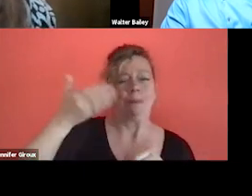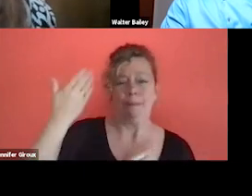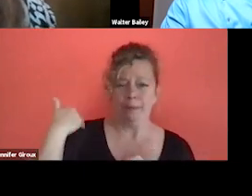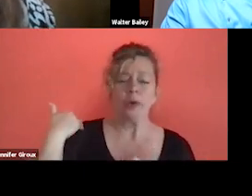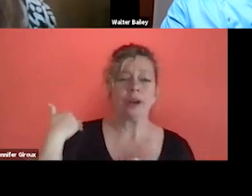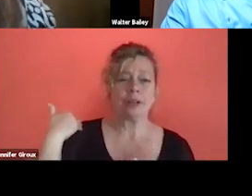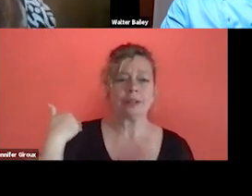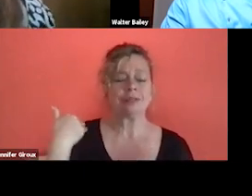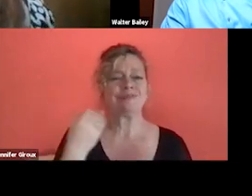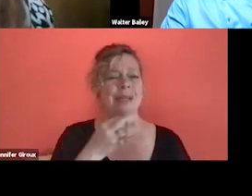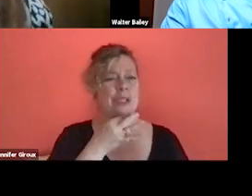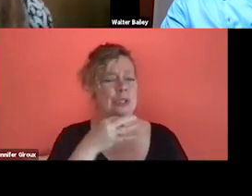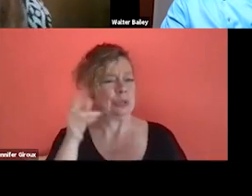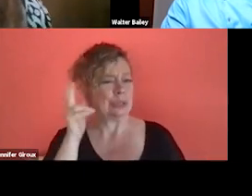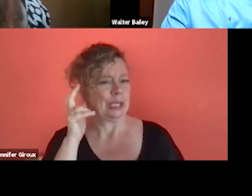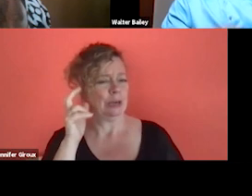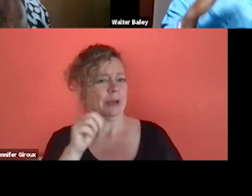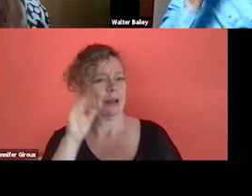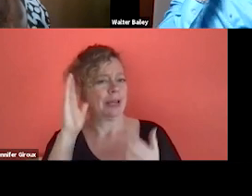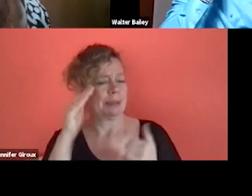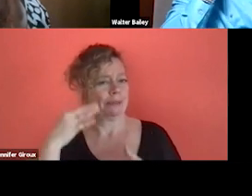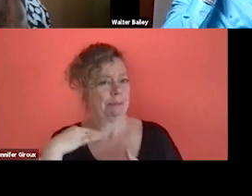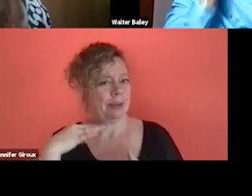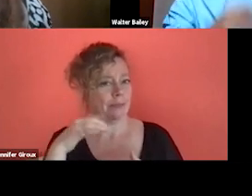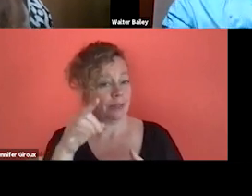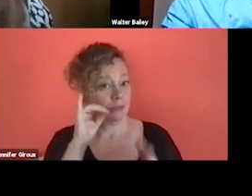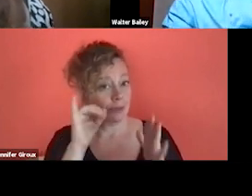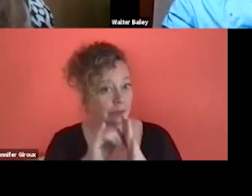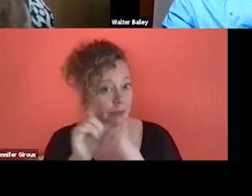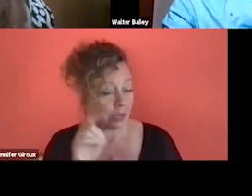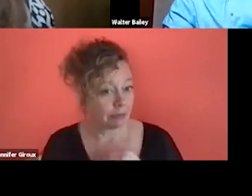Tengo curiosidad por conocer los beneficios inesperados que haya identificado